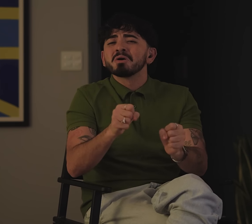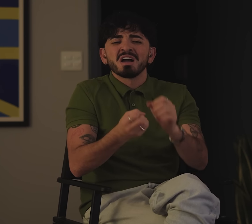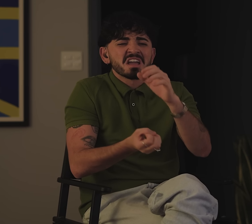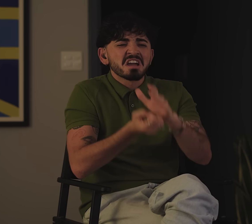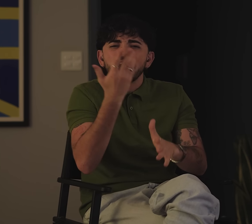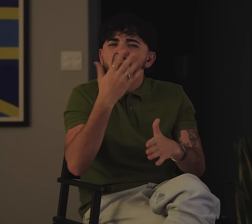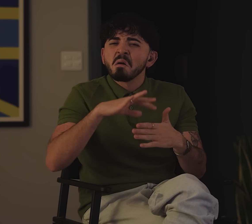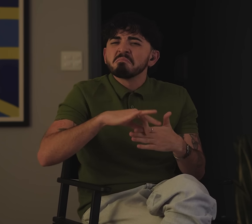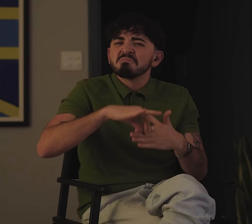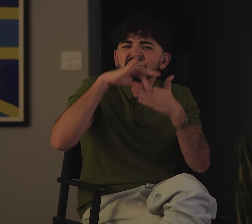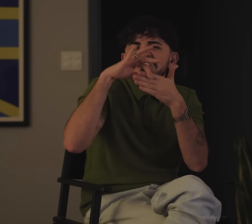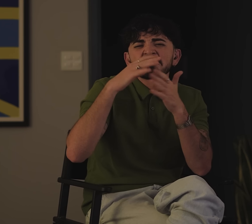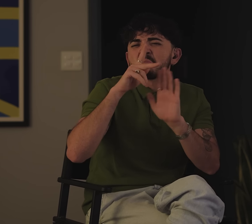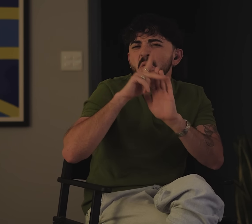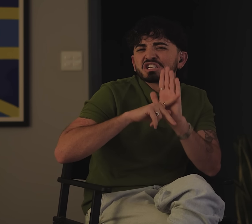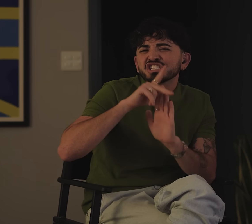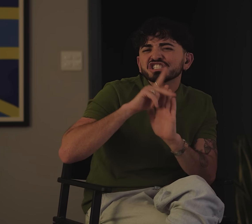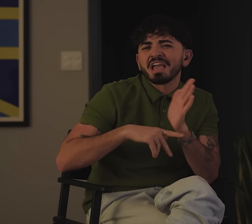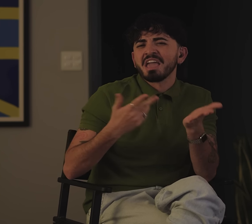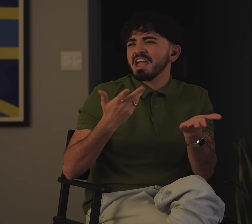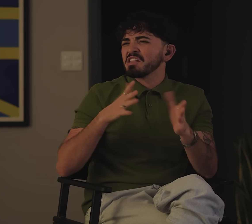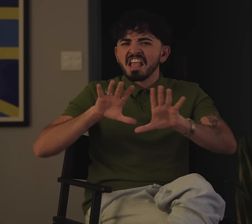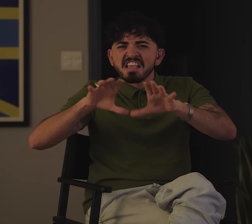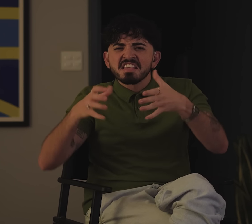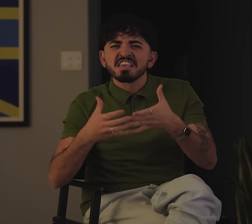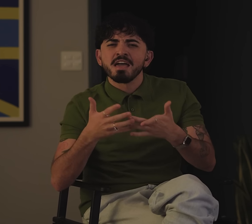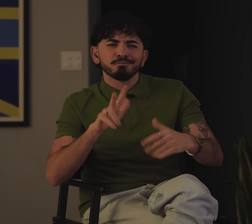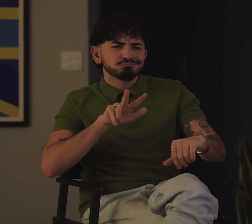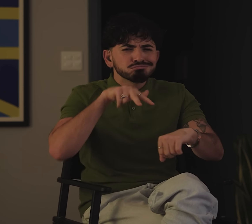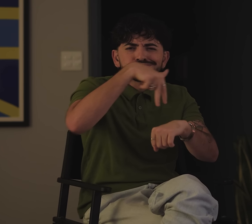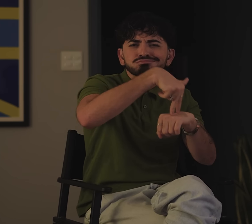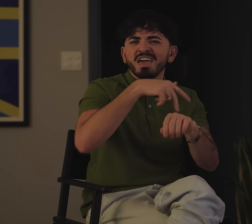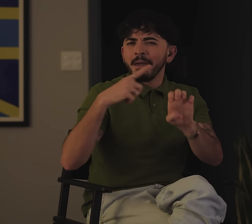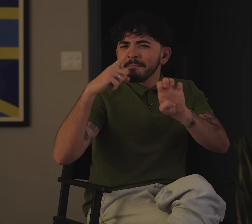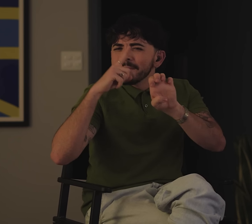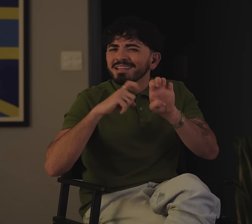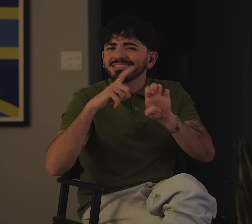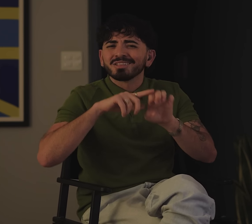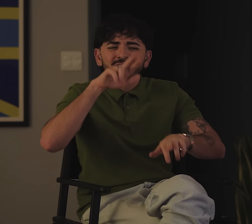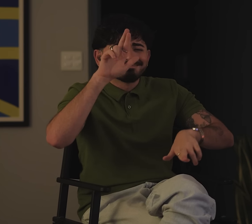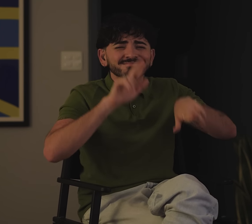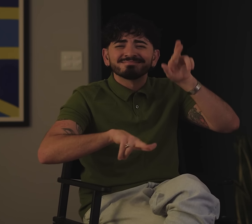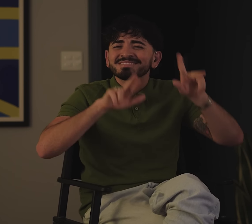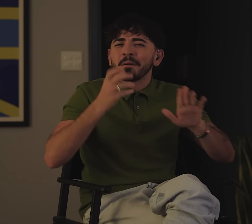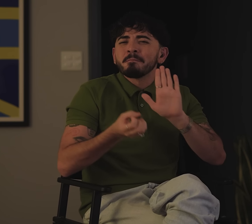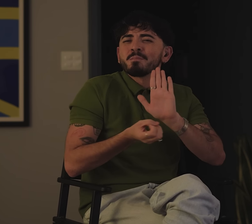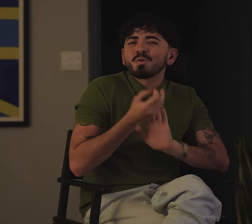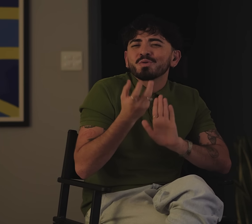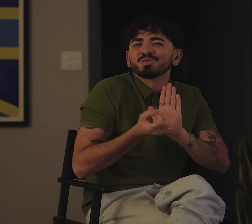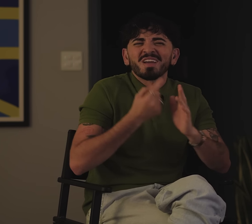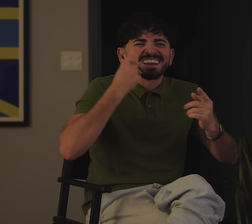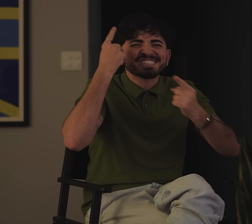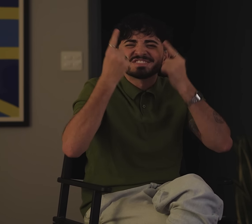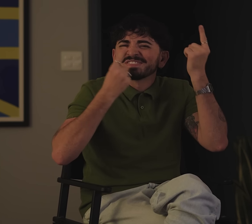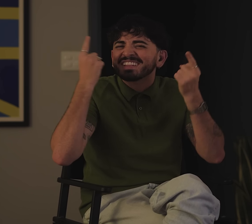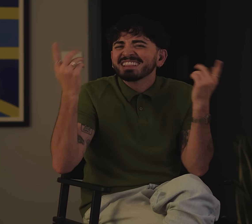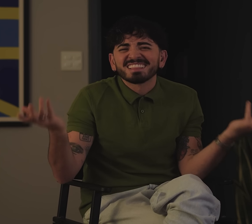Pode liderar uma equipe, criar um projeto, ocupar espaços, empreender, ser produtor e fazer muitas outras coisas.